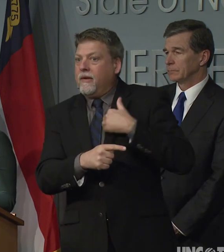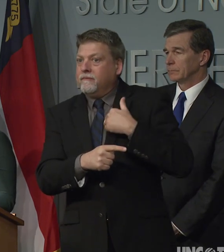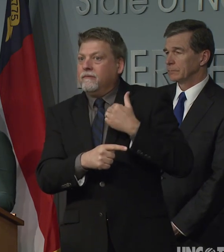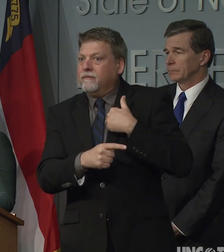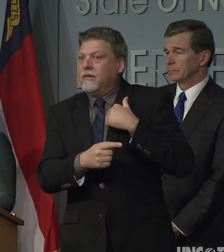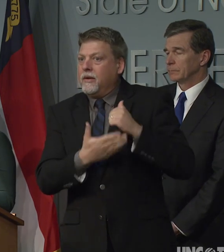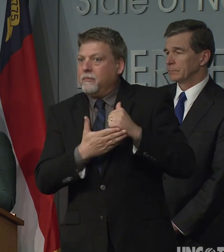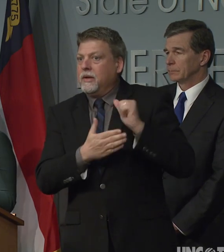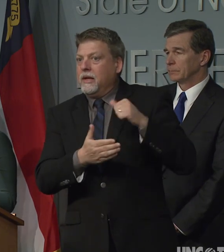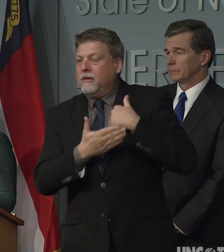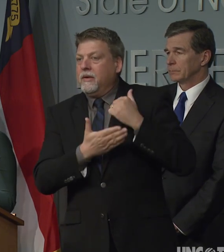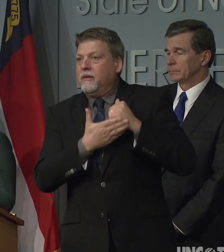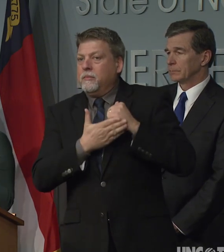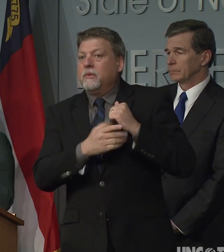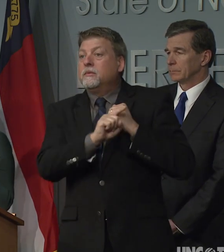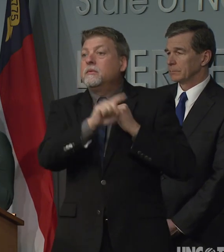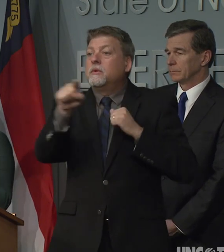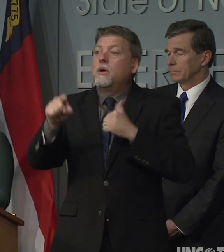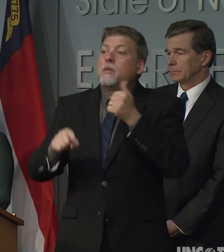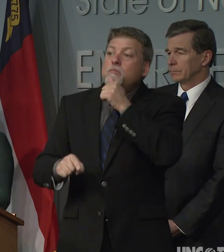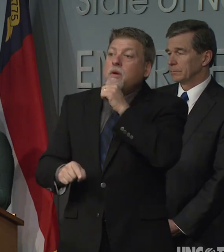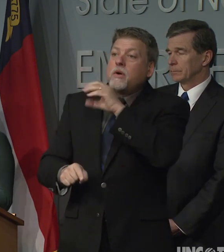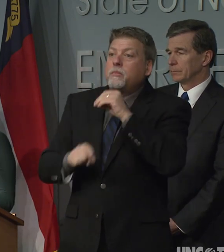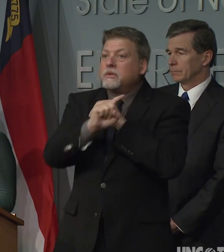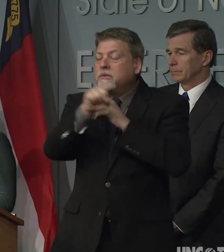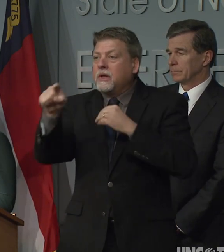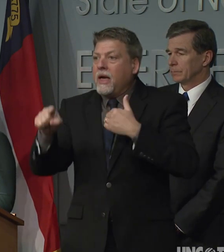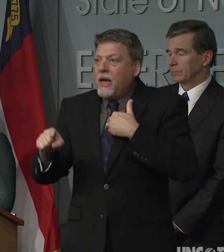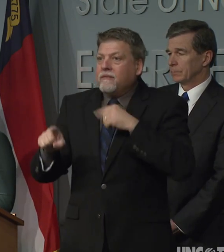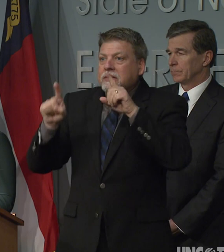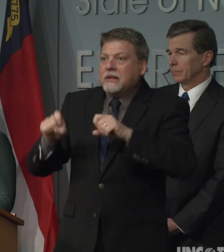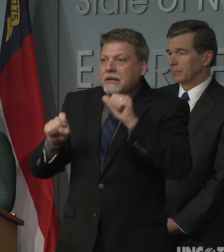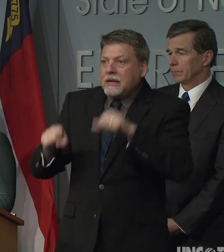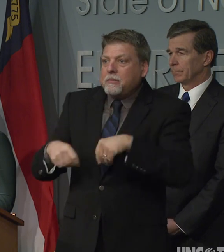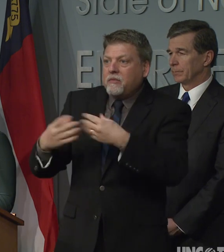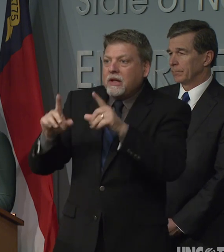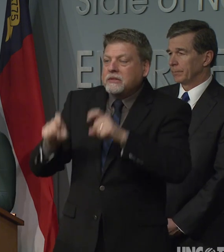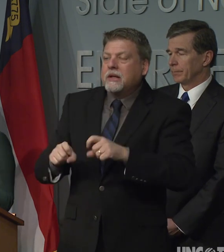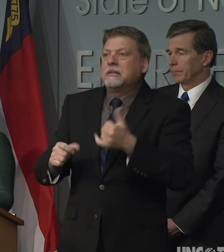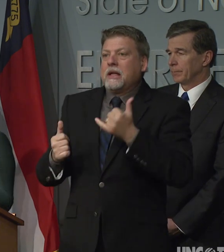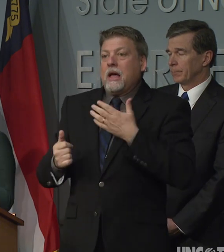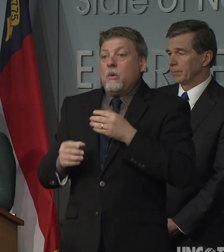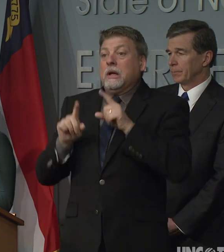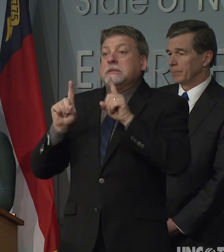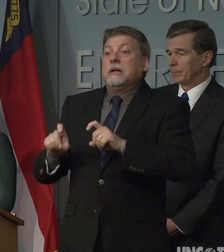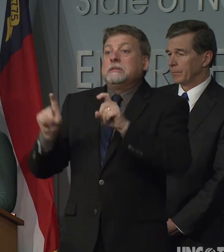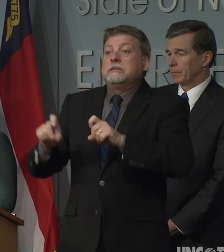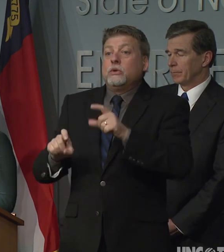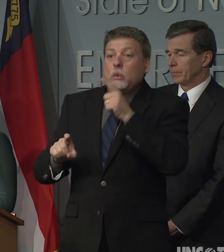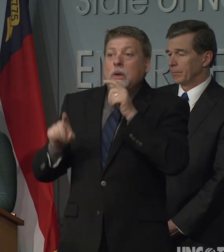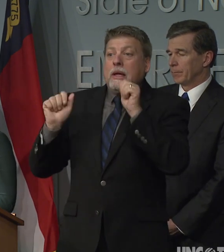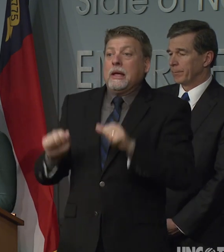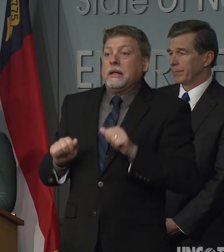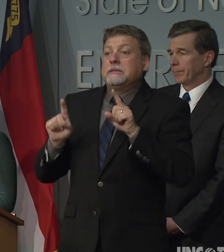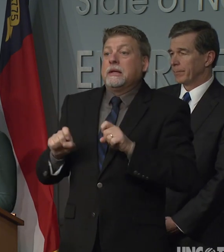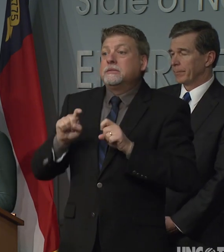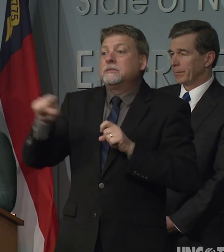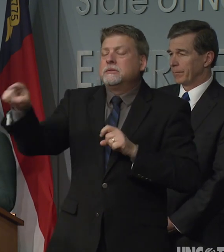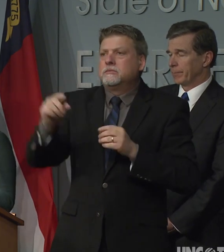aumentar las el número de pruebas a nivel estatal. Hemos visto un gran aumento en el número de personas que se están haciendo la prueba.